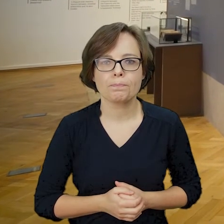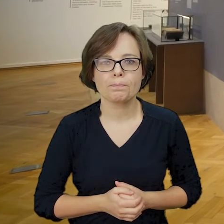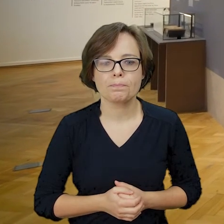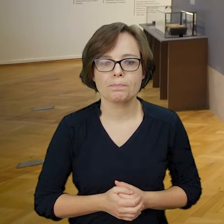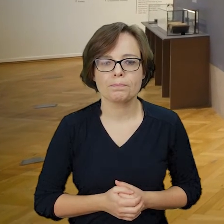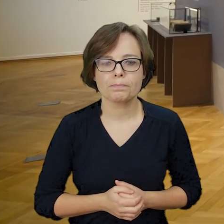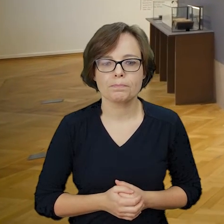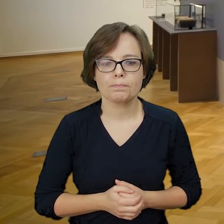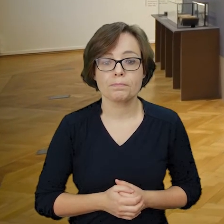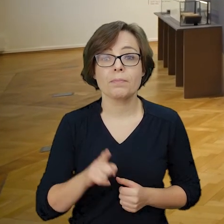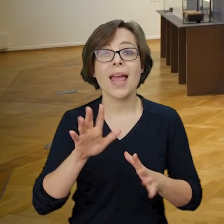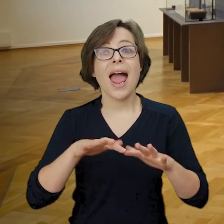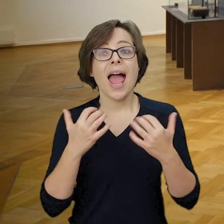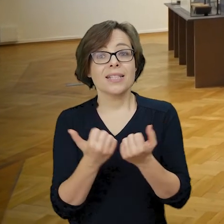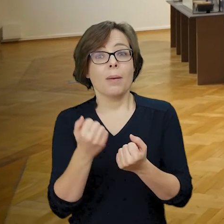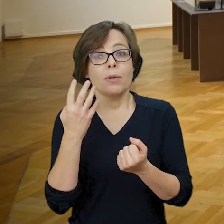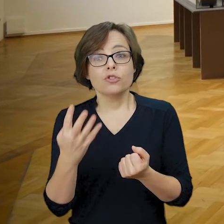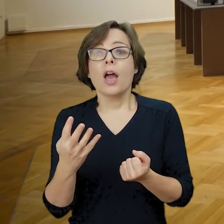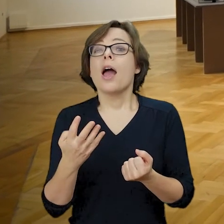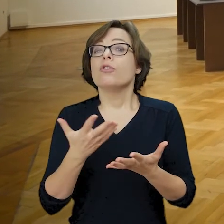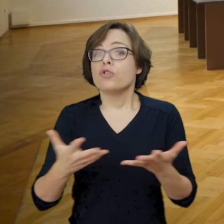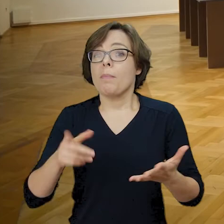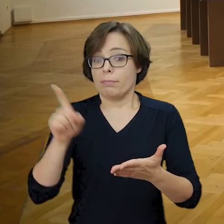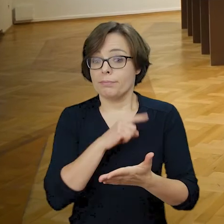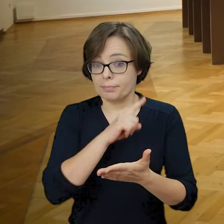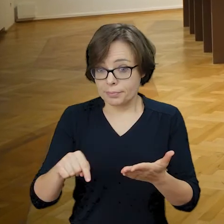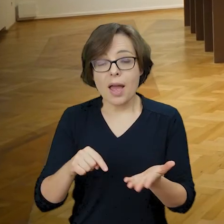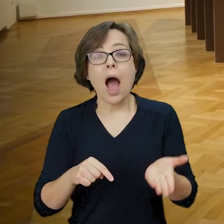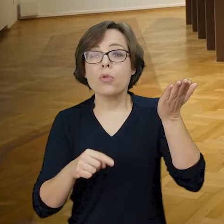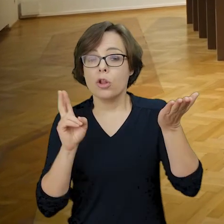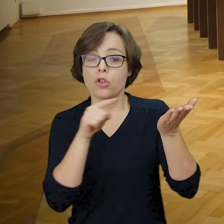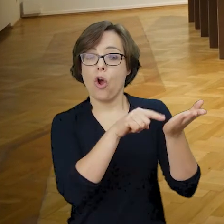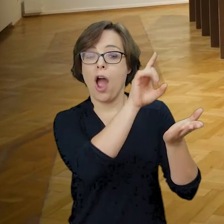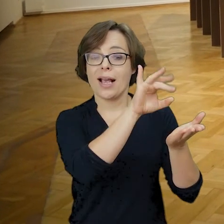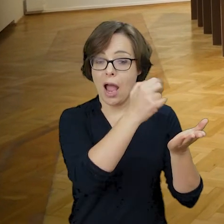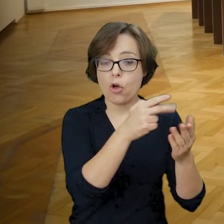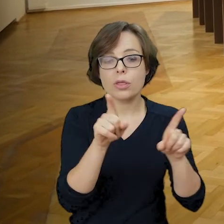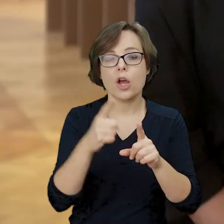Po rozwiązaniu Sejmu Czterech Ziem, autorytet zdobył Gaon z Wilna i Dow Ber z Międzyrzecza,